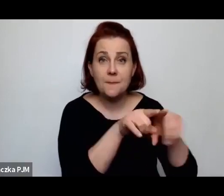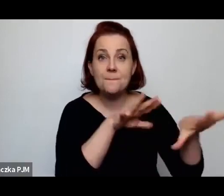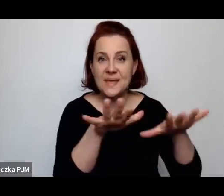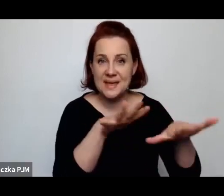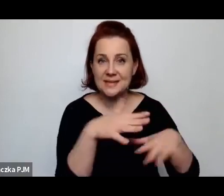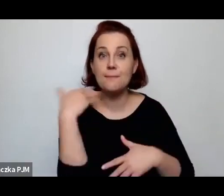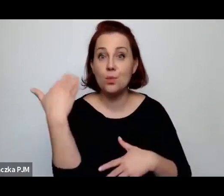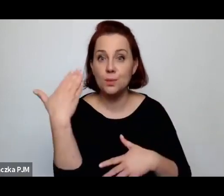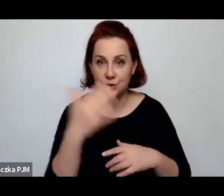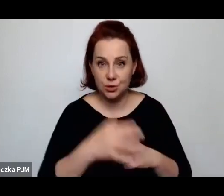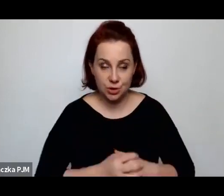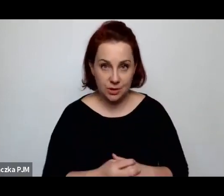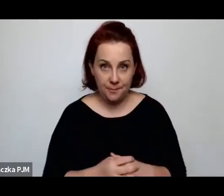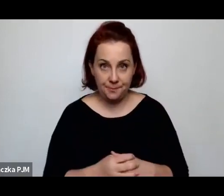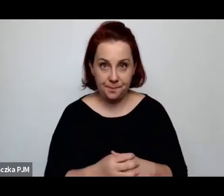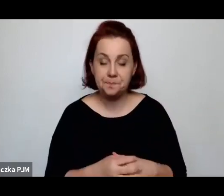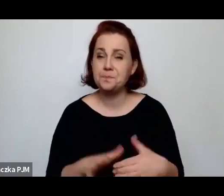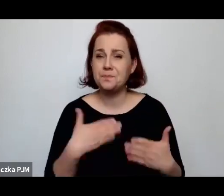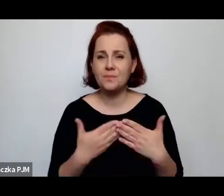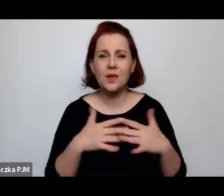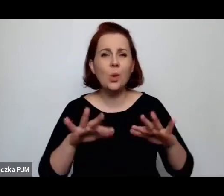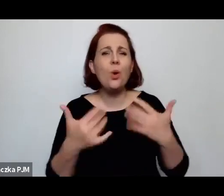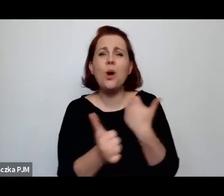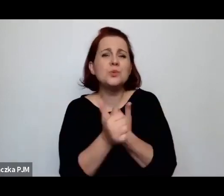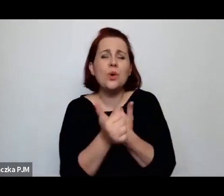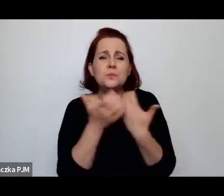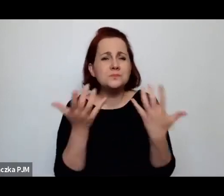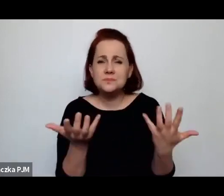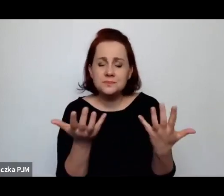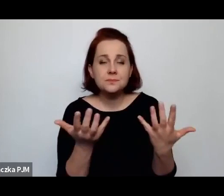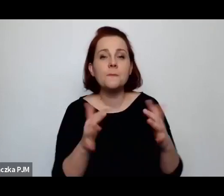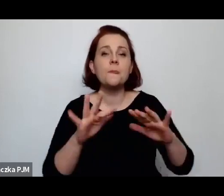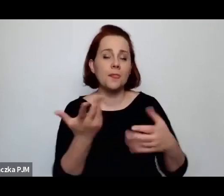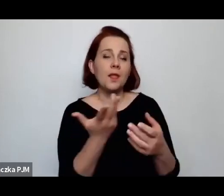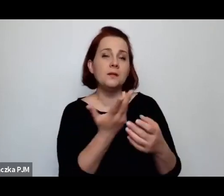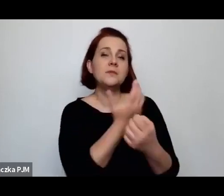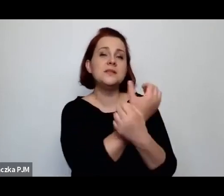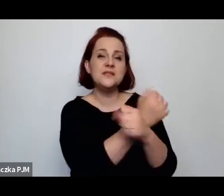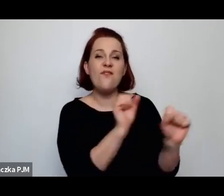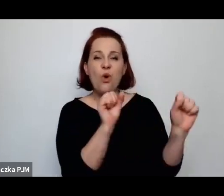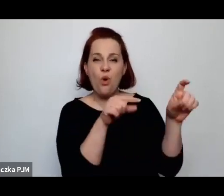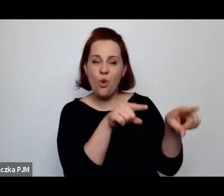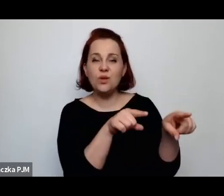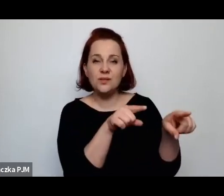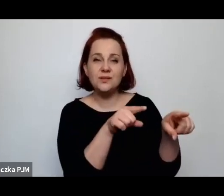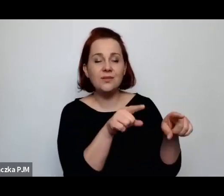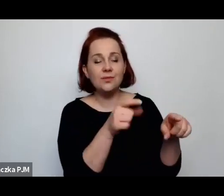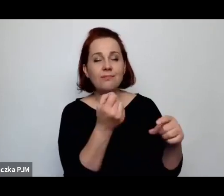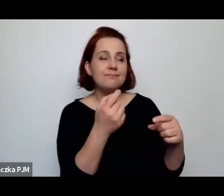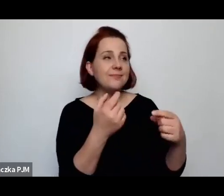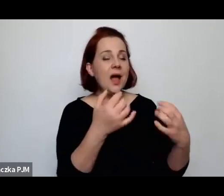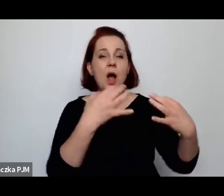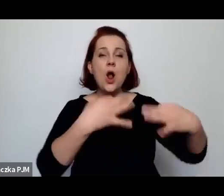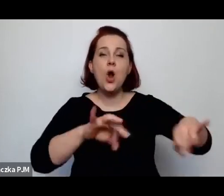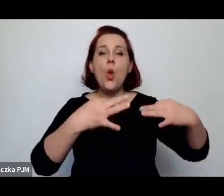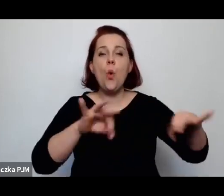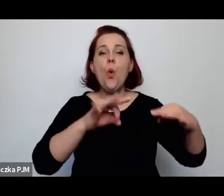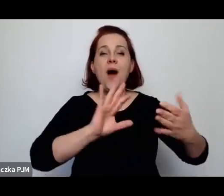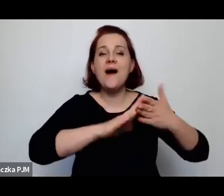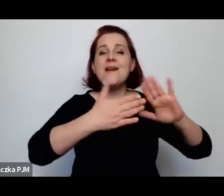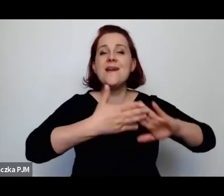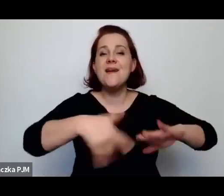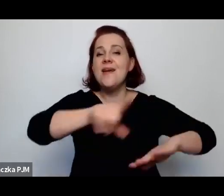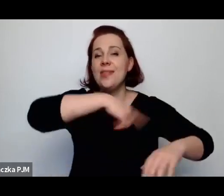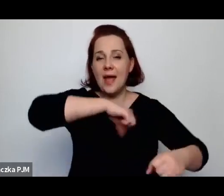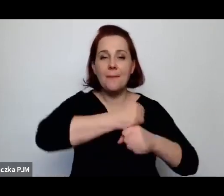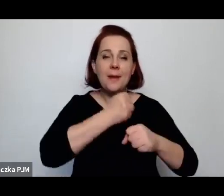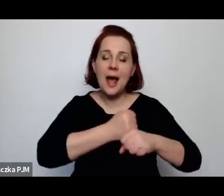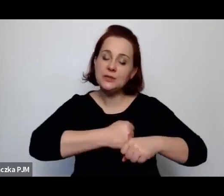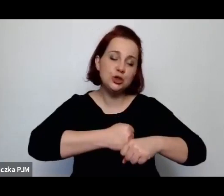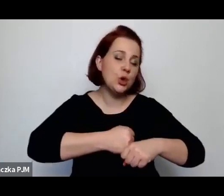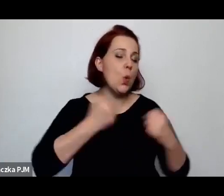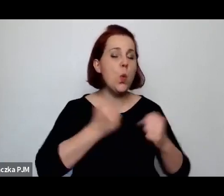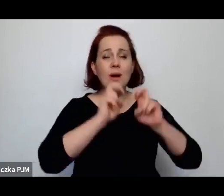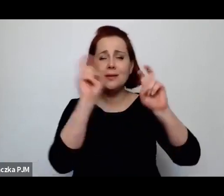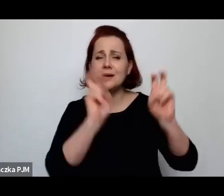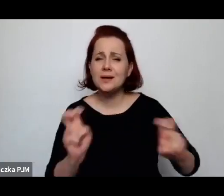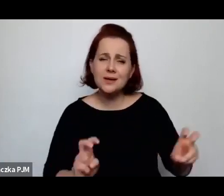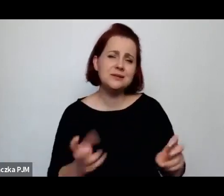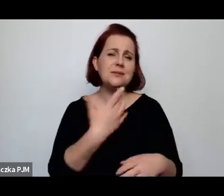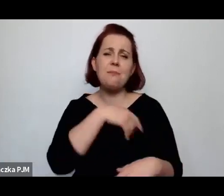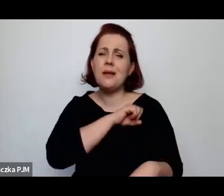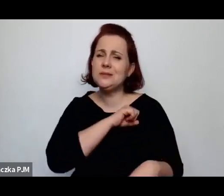dlatego że chodziło oczywiście o to, żeby zwolnić trochę rynek pracy, kryzys, bezrobocie i naprawdę poważna sytuacja